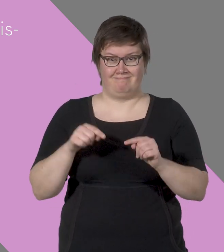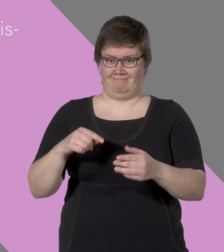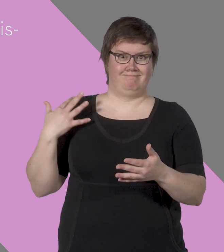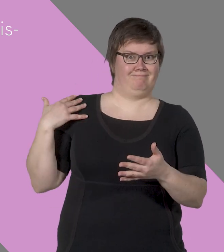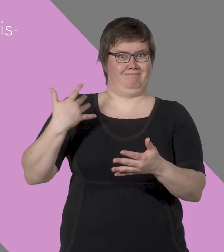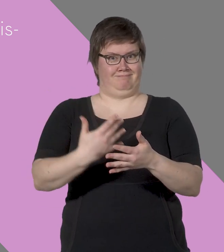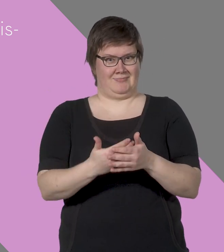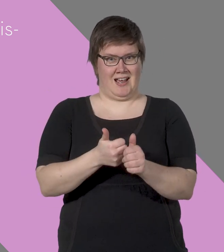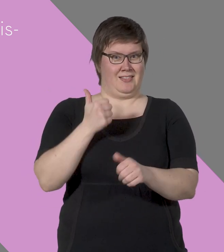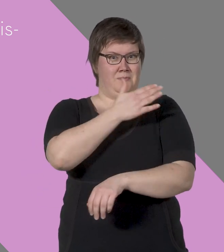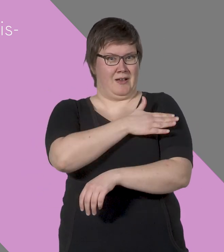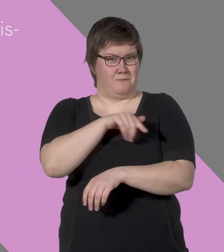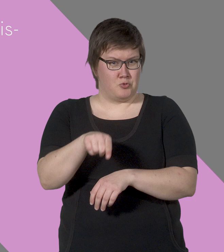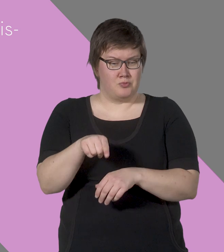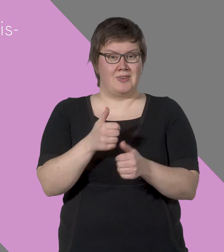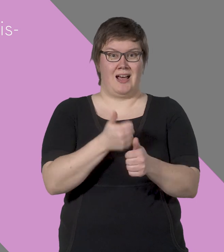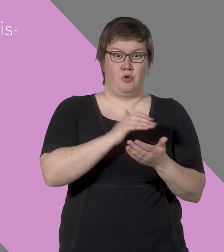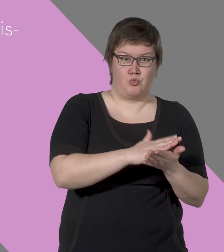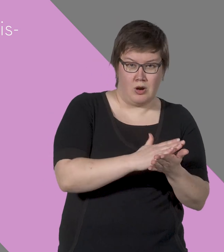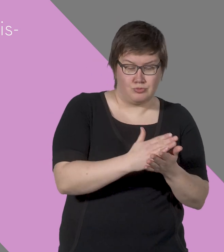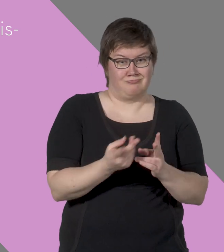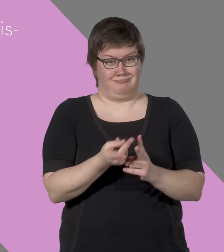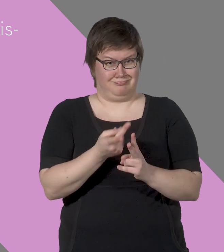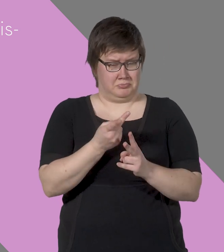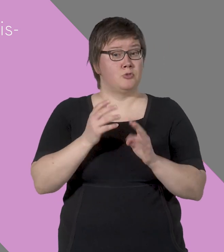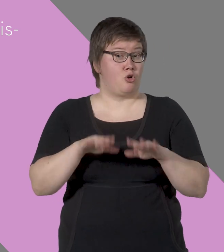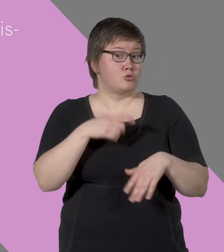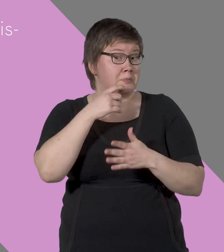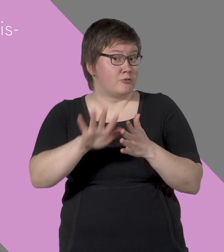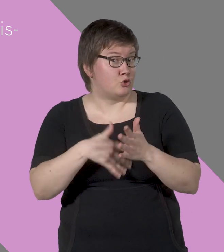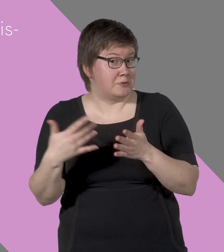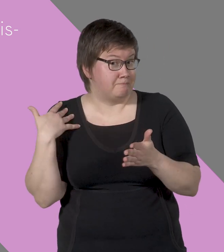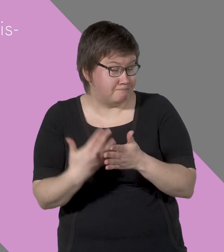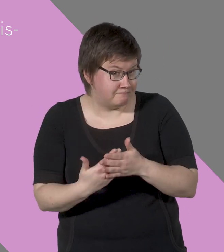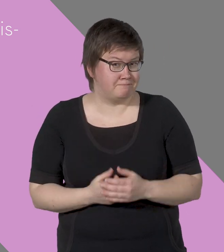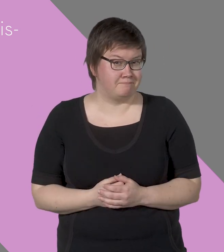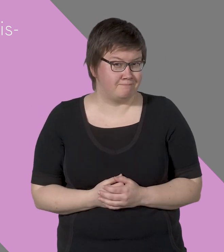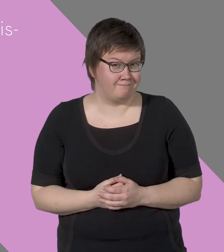Aiemmin etäpalvelua ja etätulkkausta on saanut suomalaisella viittomakielellä.